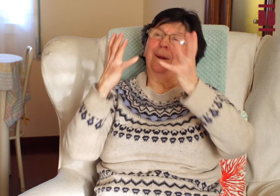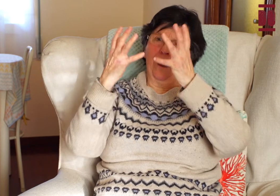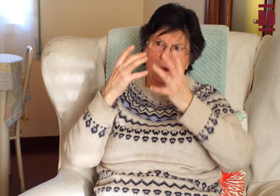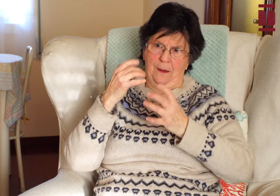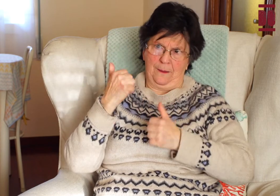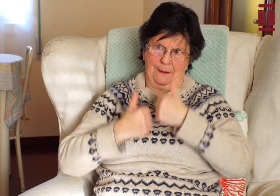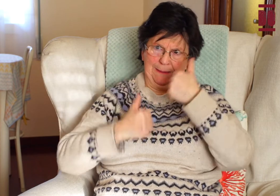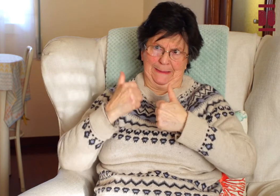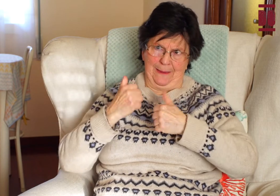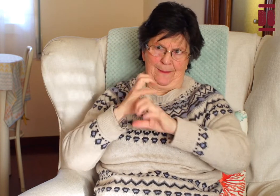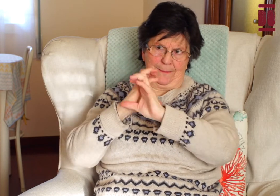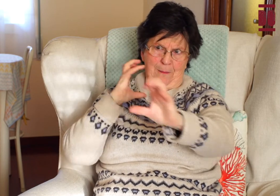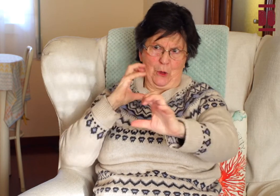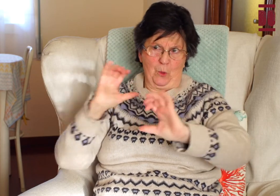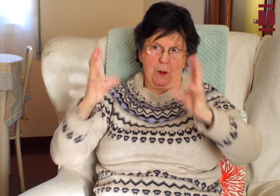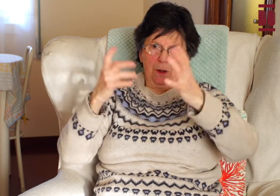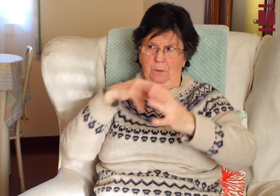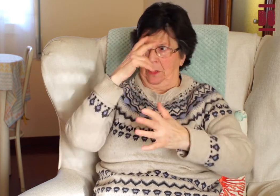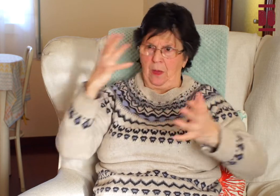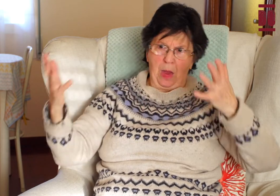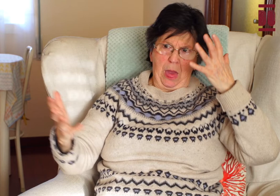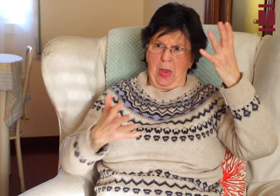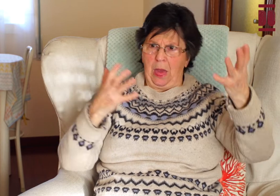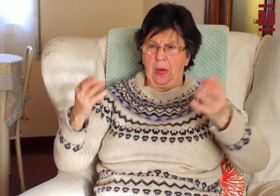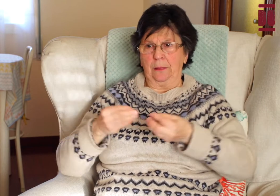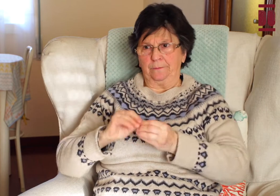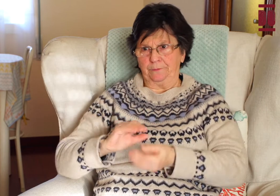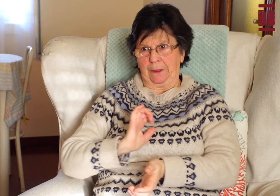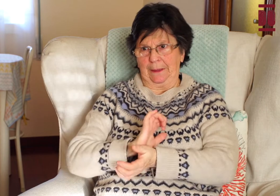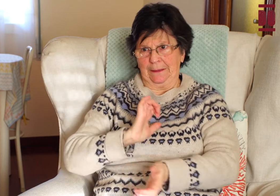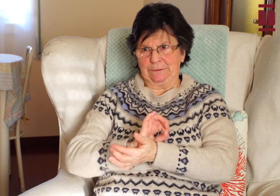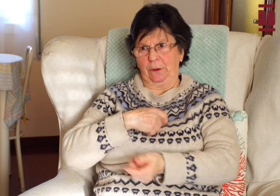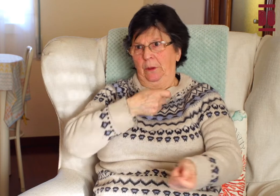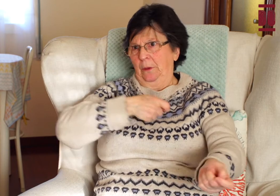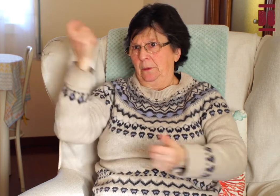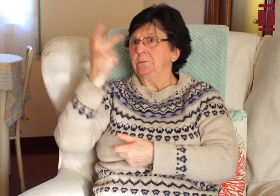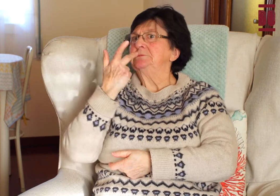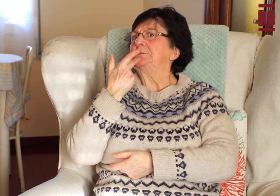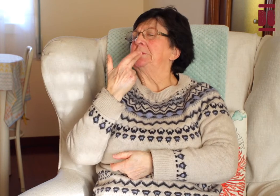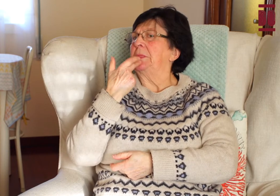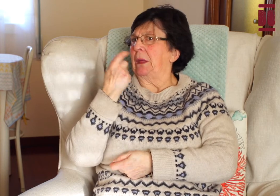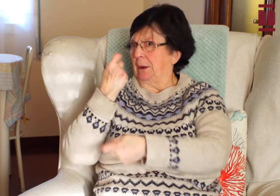Hubo una huelga de camiones transportadores de leche y fue una locura. Yo estuve haciendo queso y llevándolo a Santander para su venta